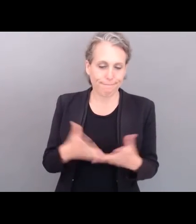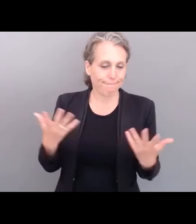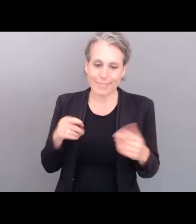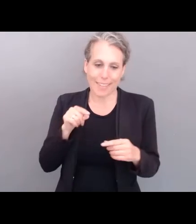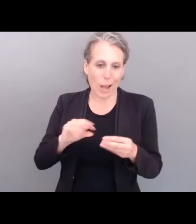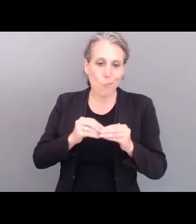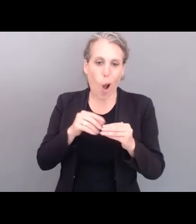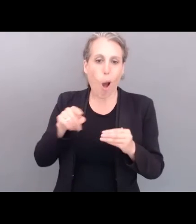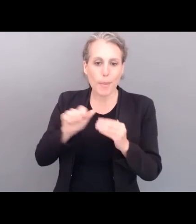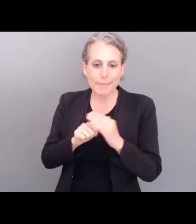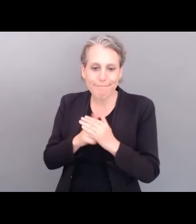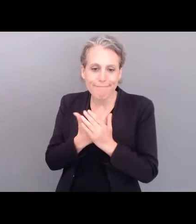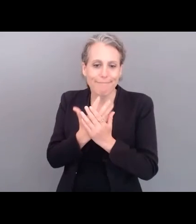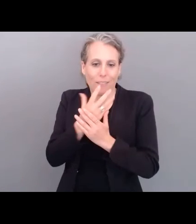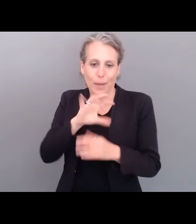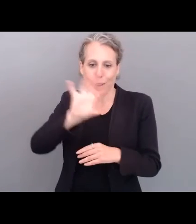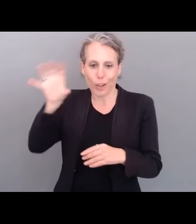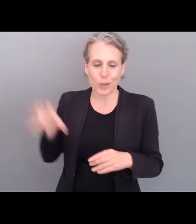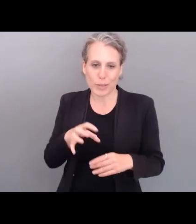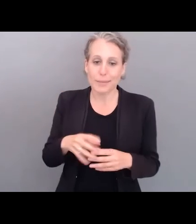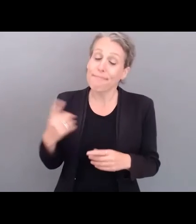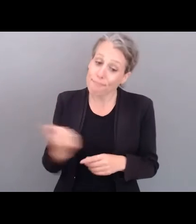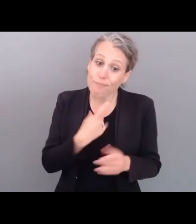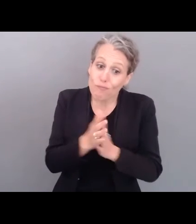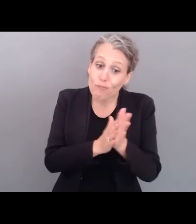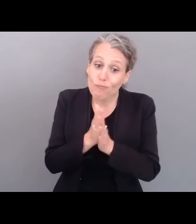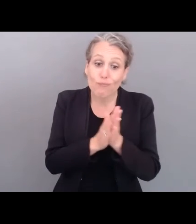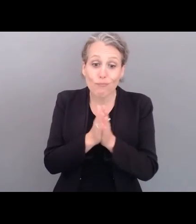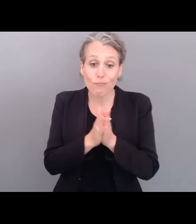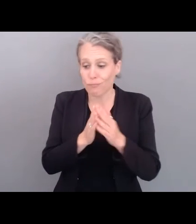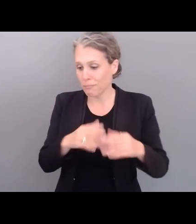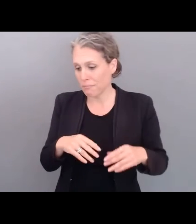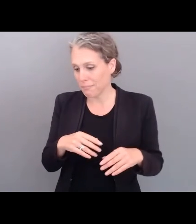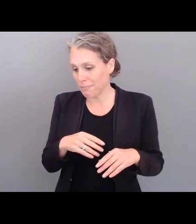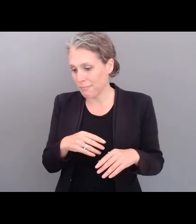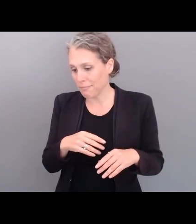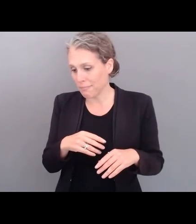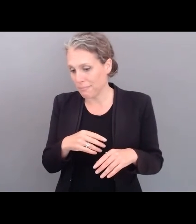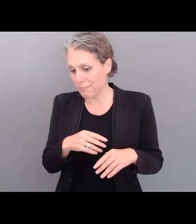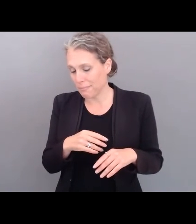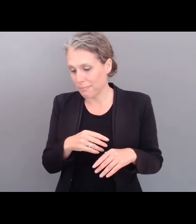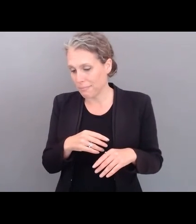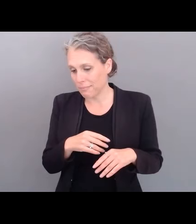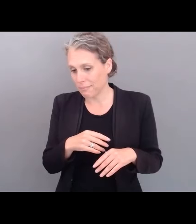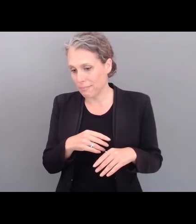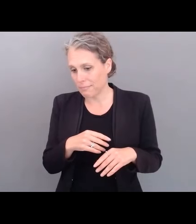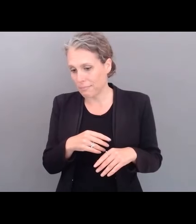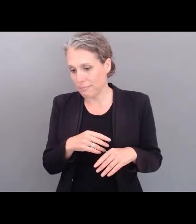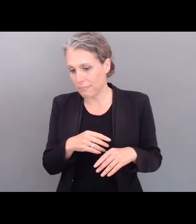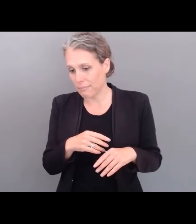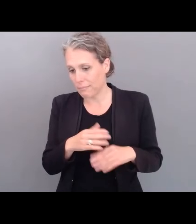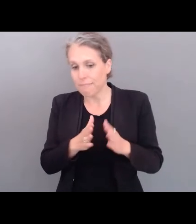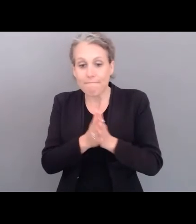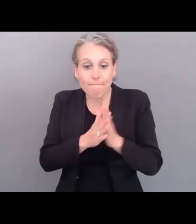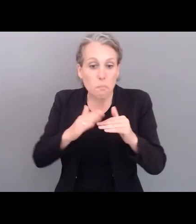Así que es una crisis de datos, ya sabes, lo que es el {Inaudible} común en los países en desarrollo .